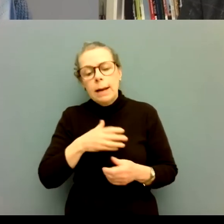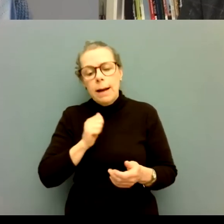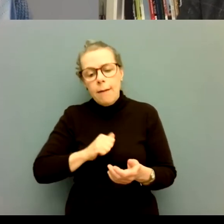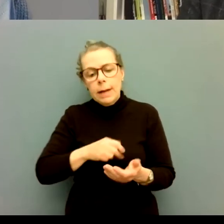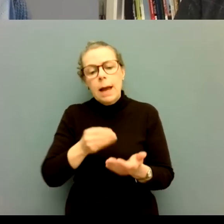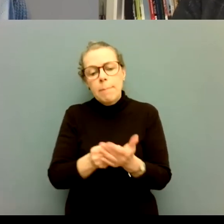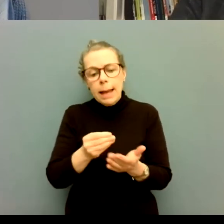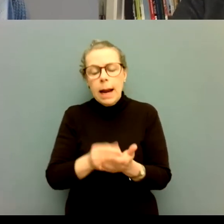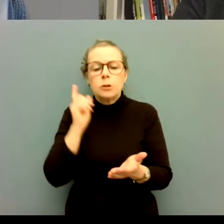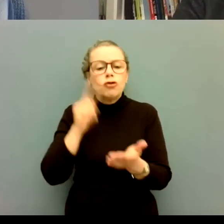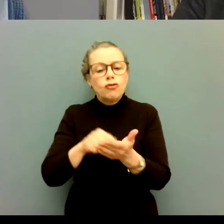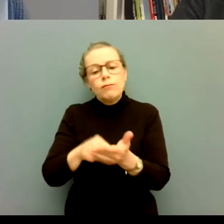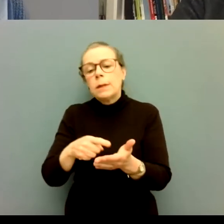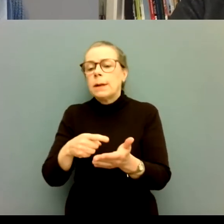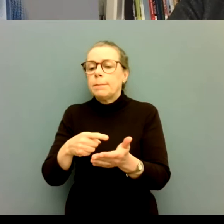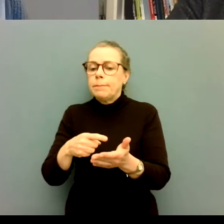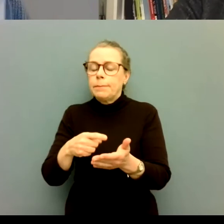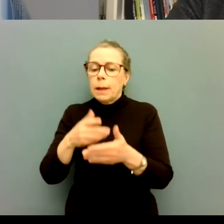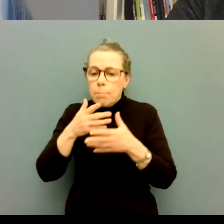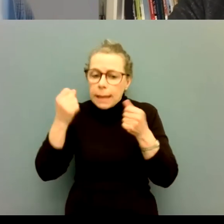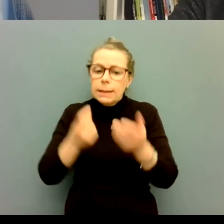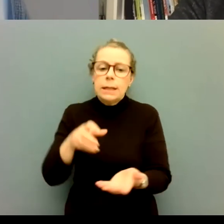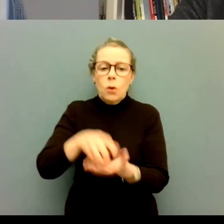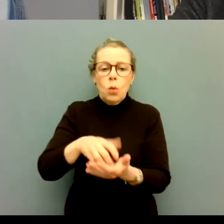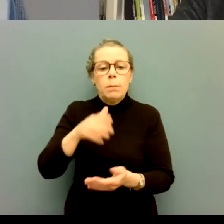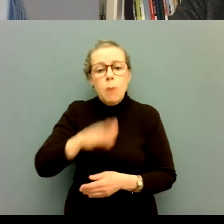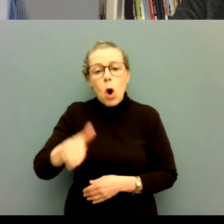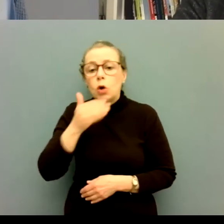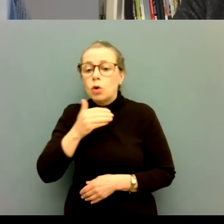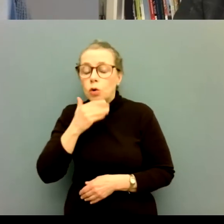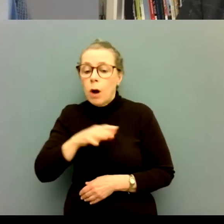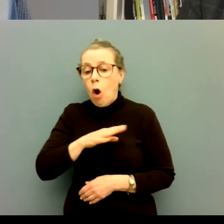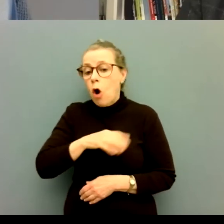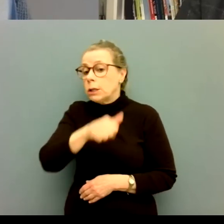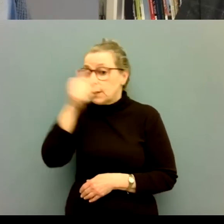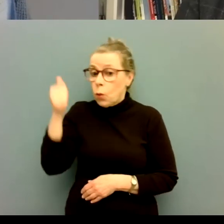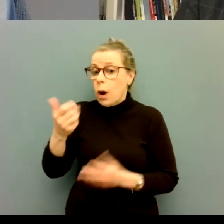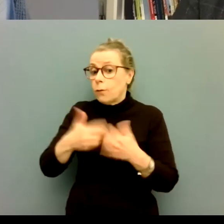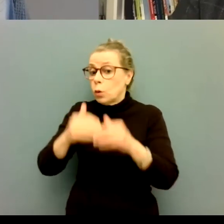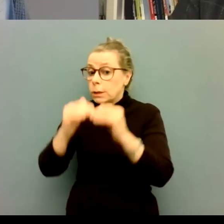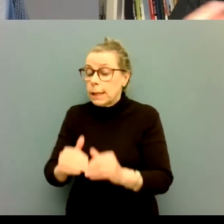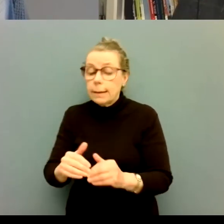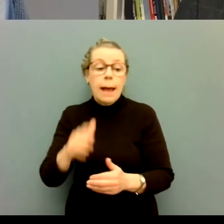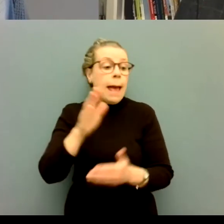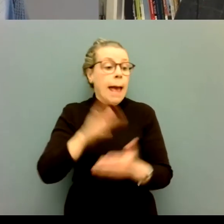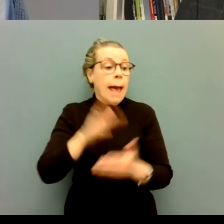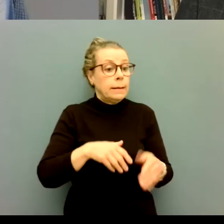för att förbättra för barn och ungdomar med svåra funktionsnedsättningar, än att-